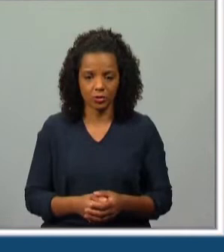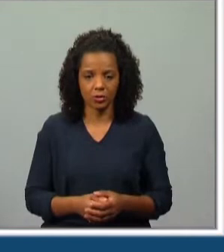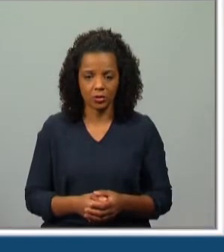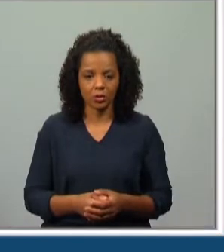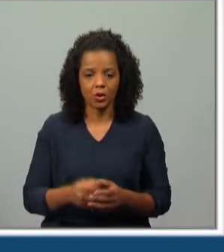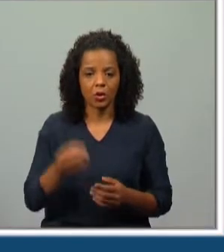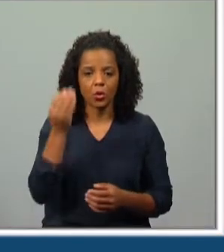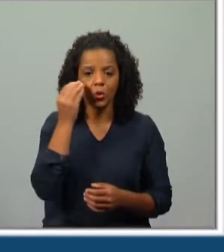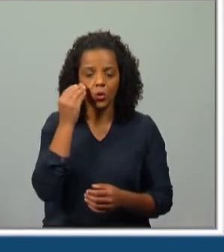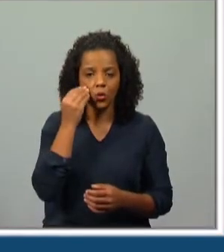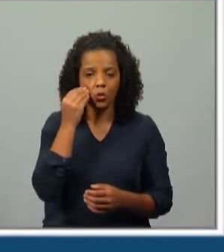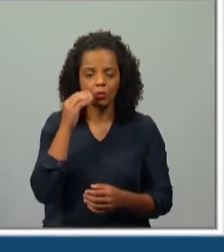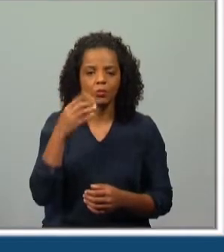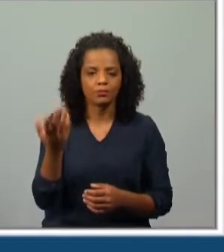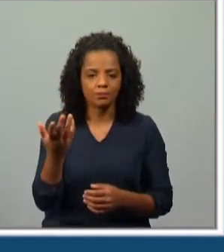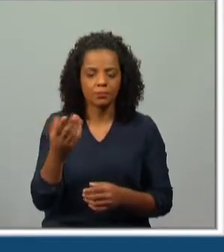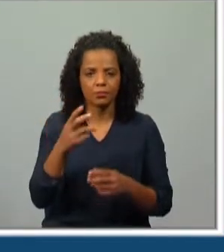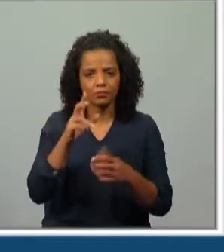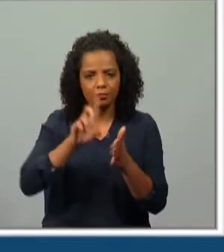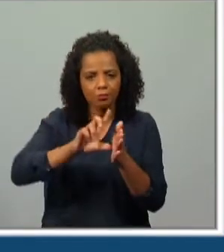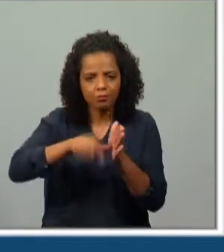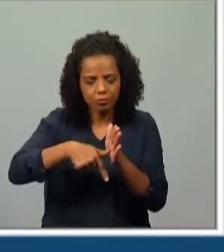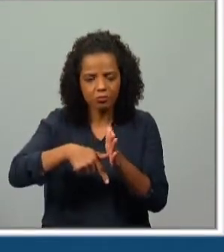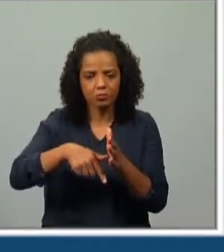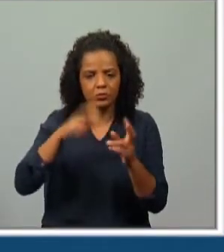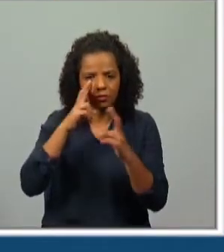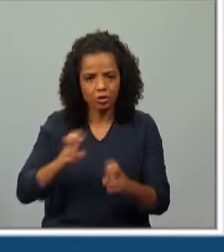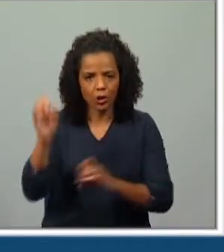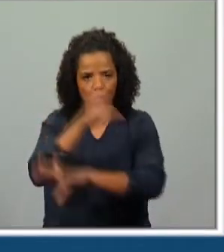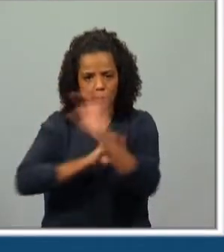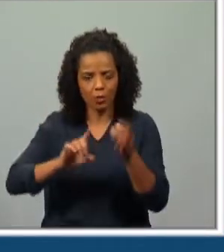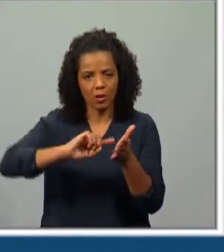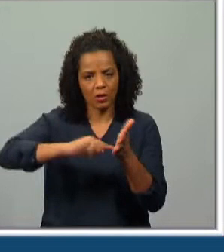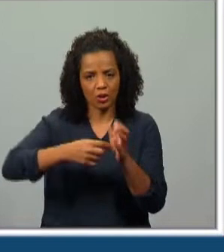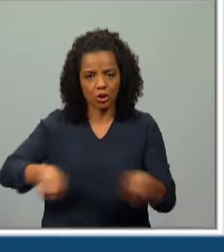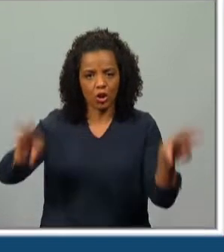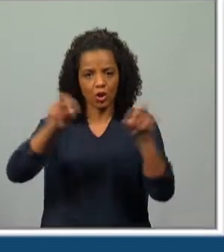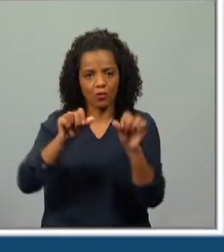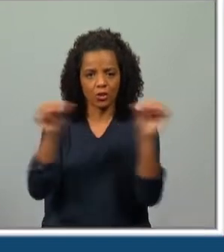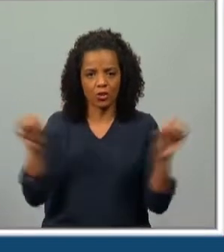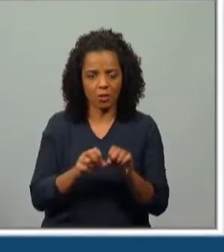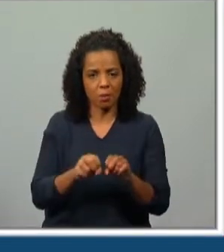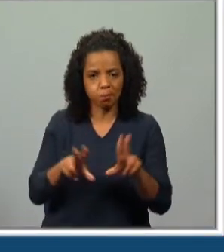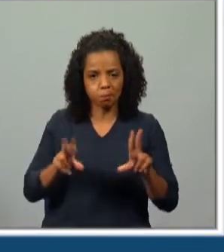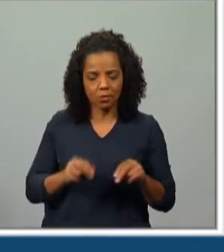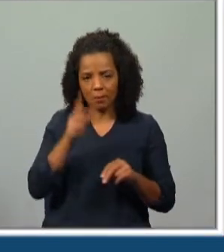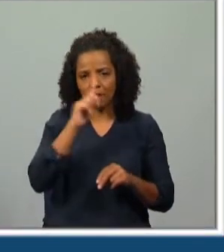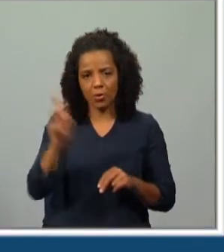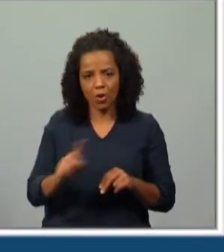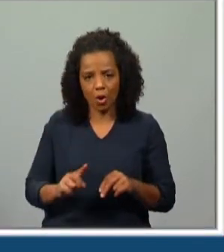Engenheiros de um projeto europeu de investigação estão a testar um novo 來自歐洲項目的工程師研究正在測試一種新的 sistema que limpa de Ramos de petróleo de forma rápida eficiente e com o custo 清除油枝的系統快速、高效、低成本